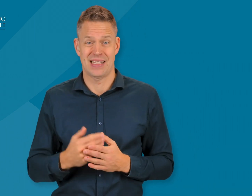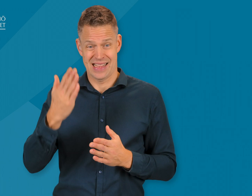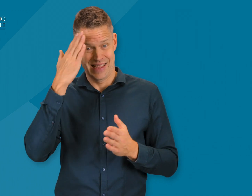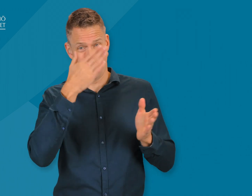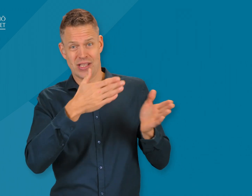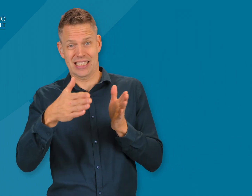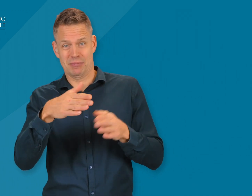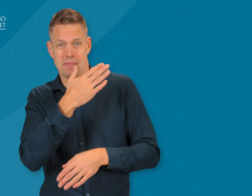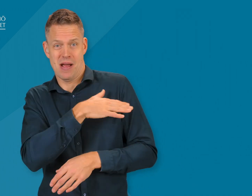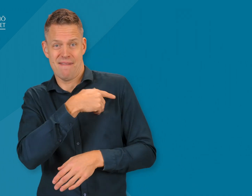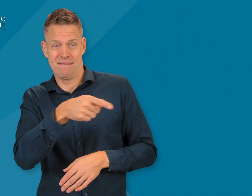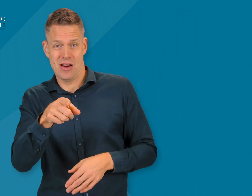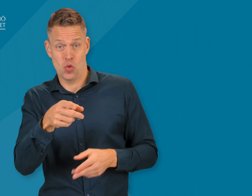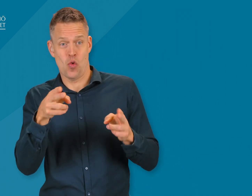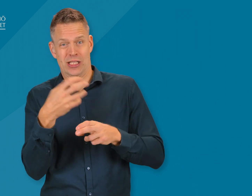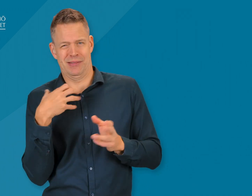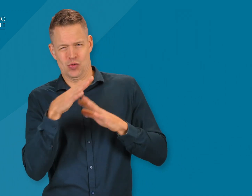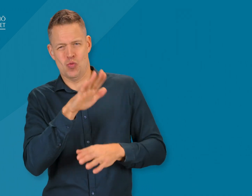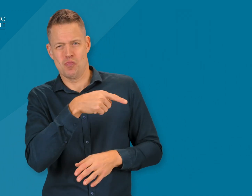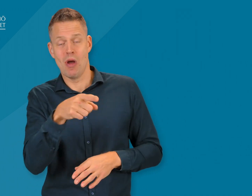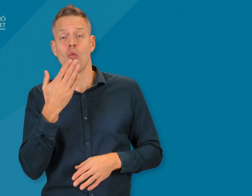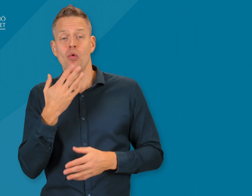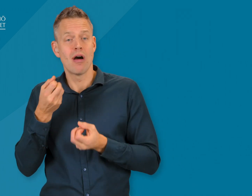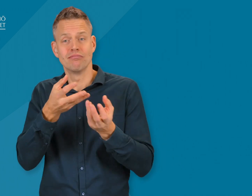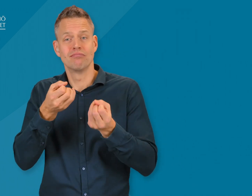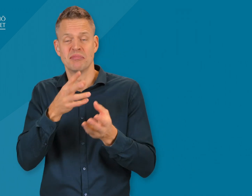Tietojärjestelmäpalvelut oikeusministeriölle tuottaa -